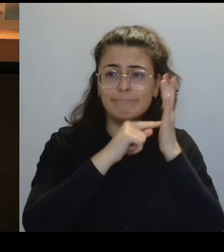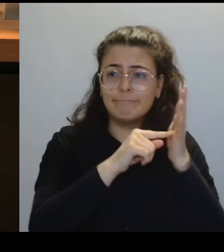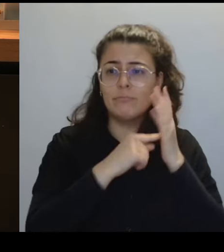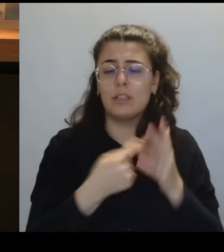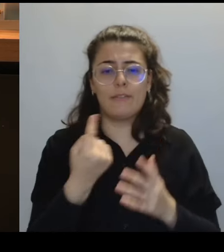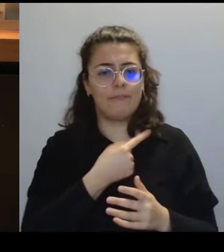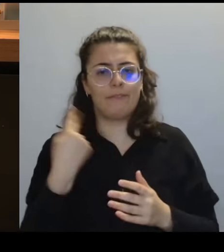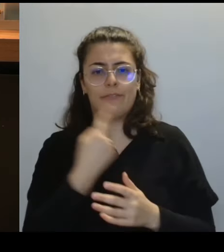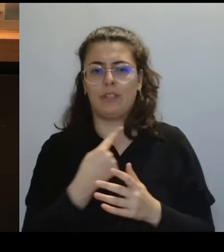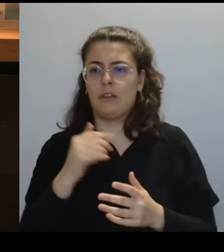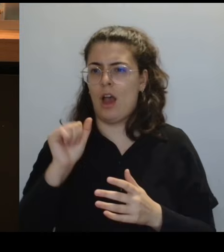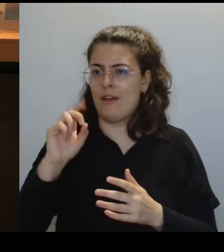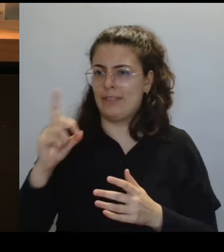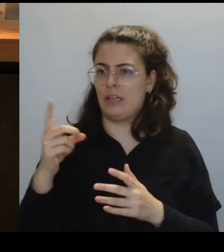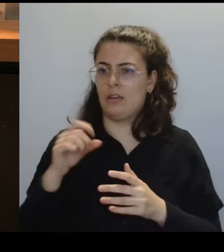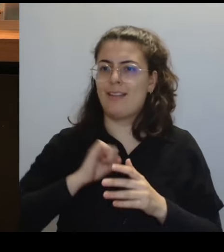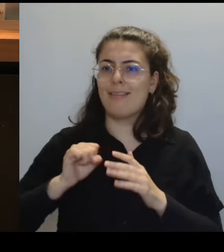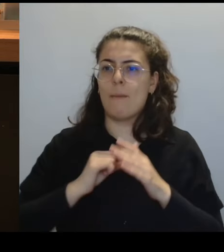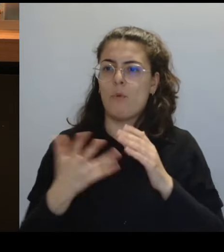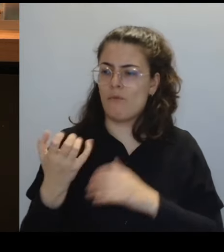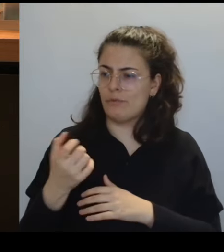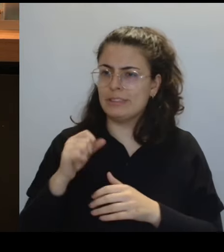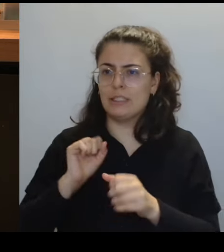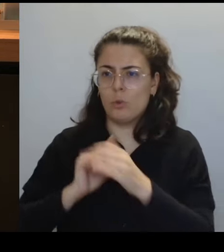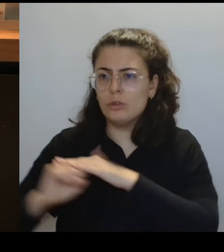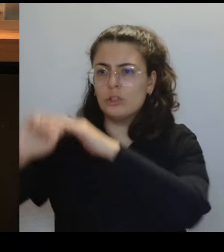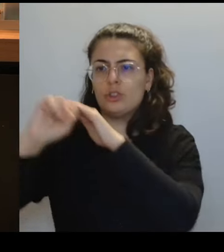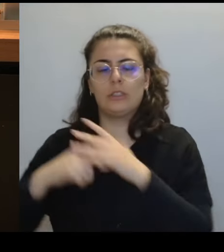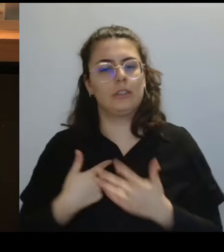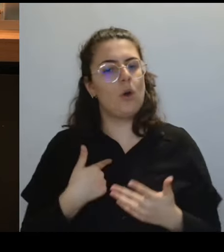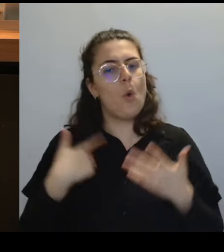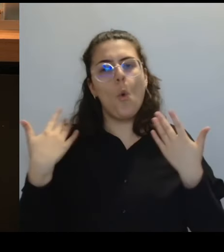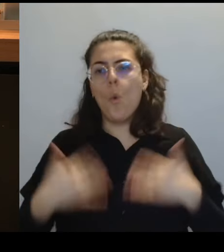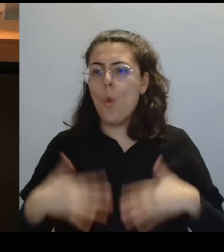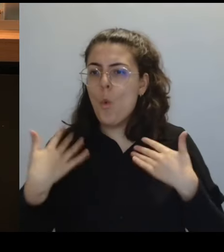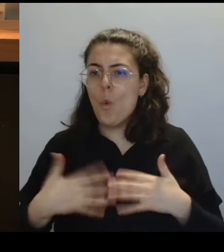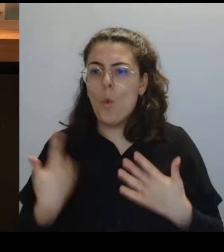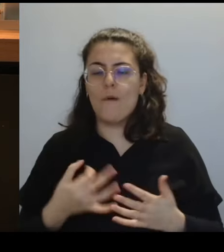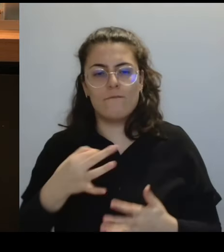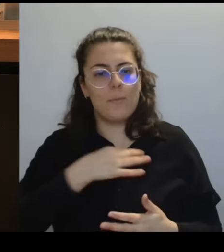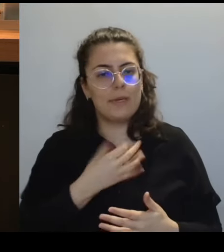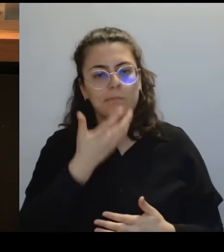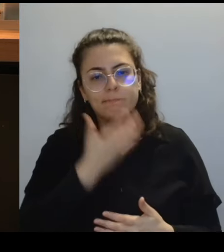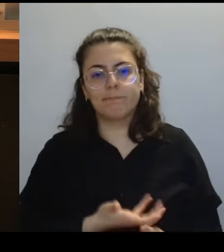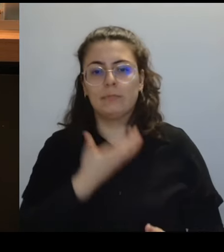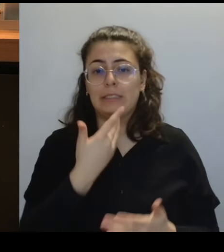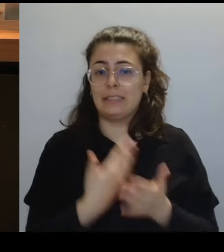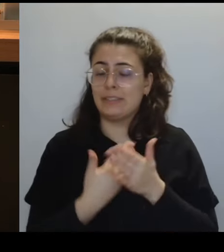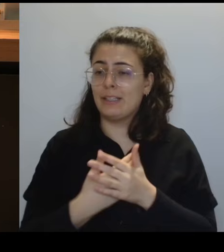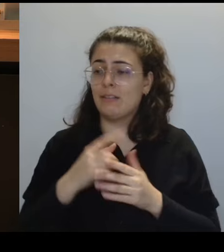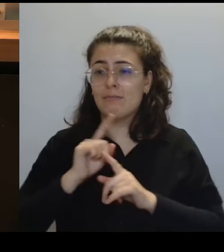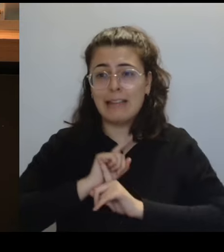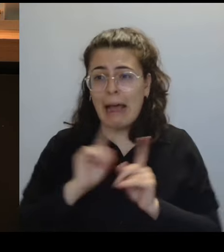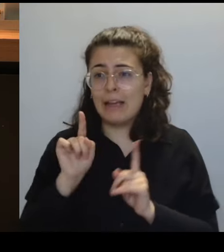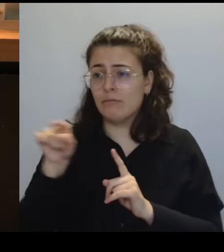finde ich ein starkes Stück. Und deshalb sagen wir ganz klar nicht nur Nein zur AfD, sondern wir sagen auch Nein gegen jede Maßnahme, die